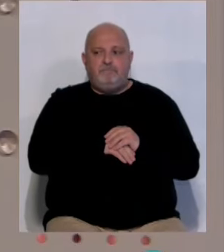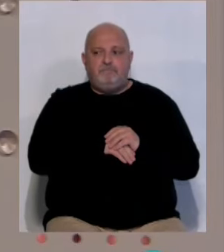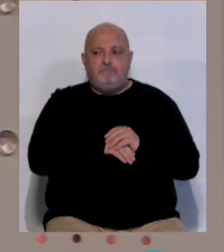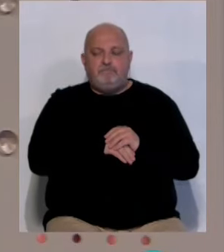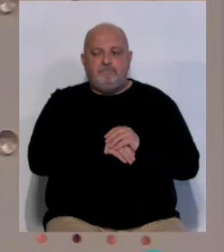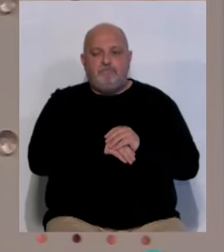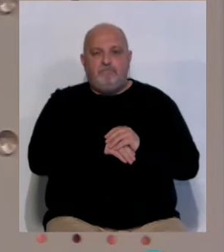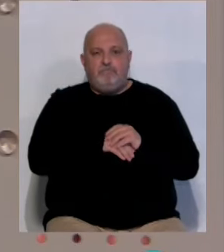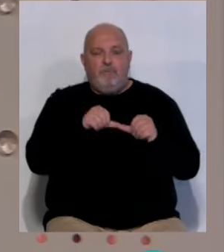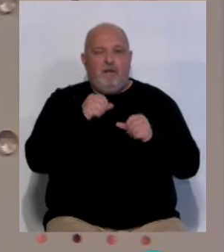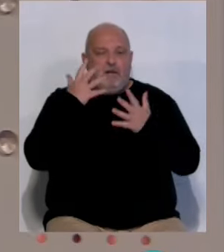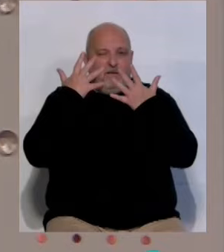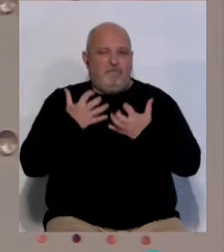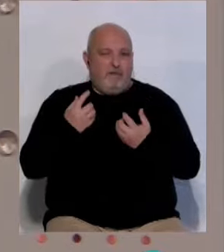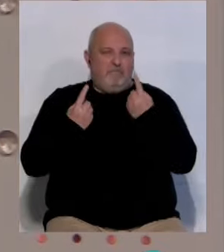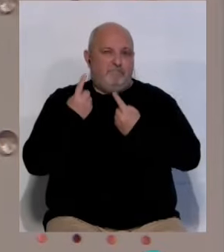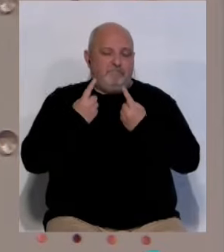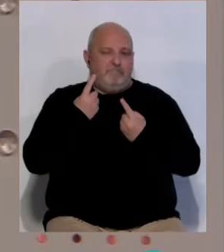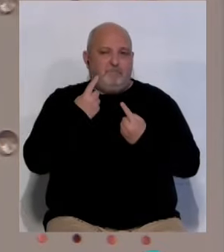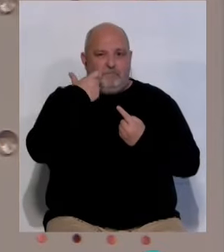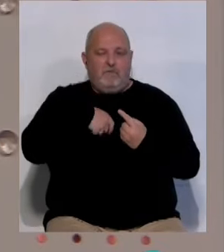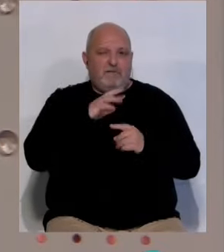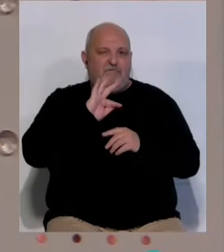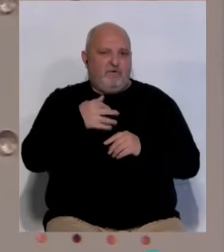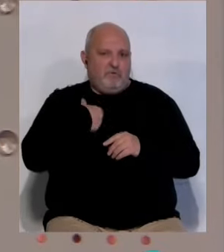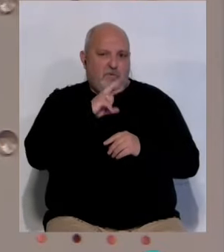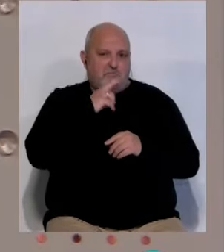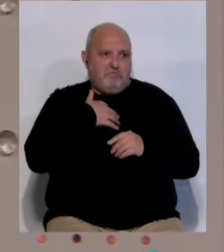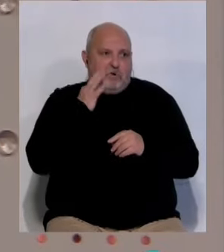la gente que me conoce sabe que yo soy muy muy optimista no en tema futbolero en temas Calista